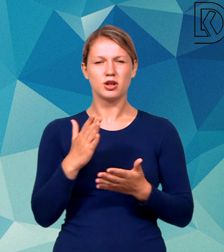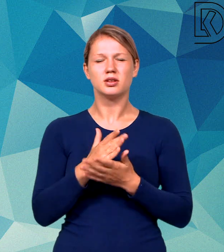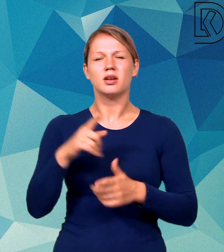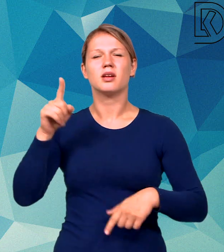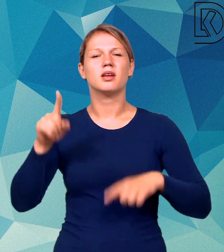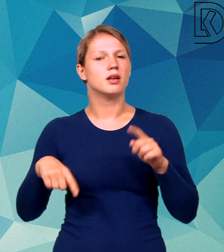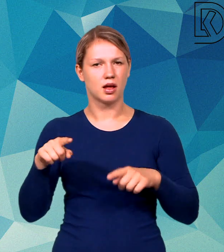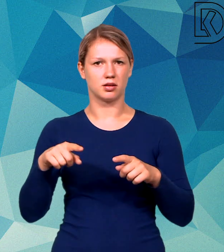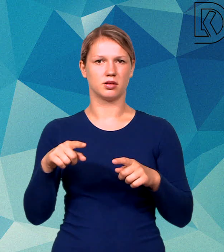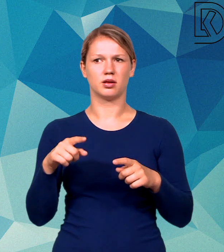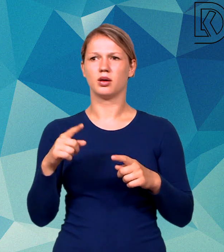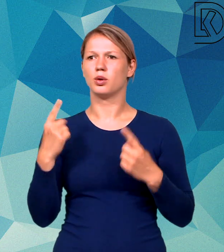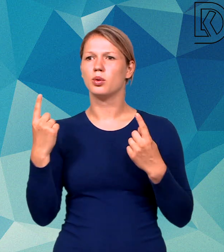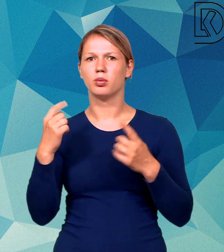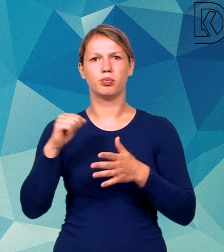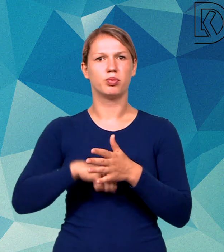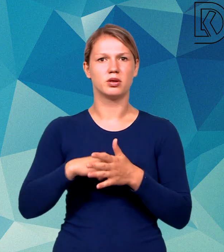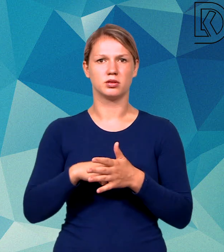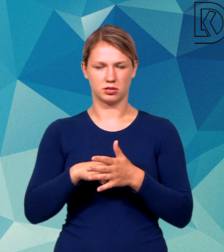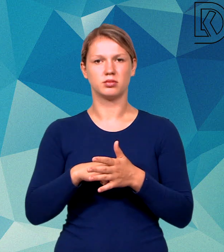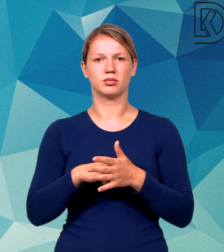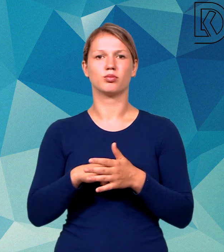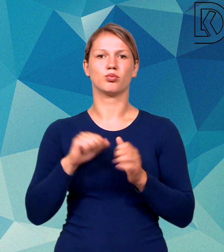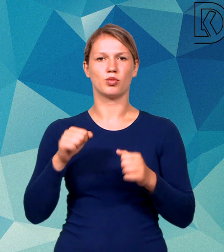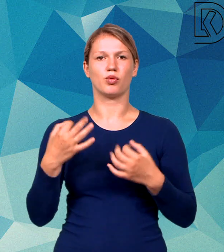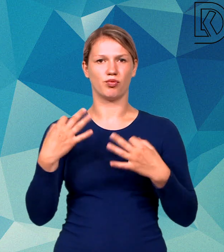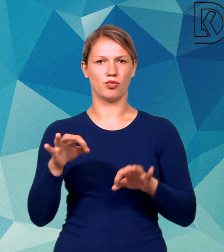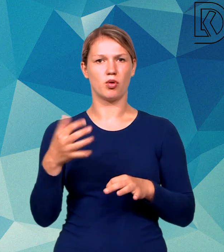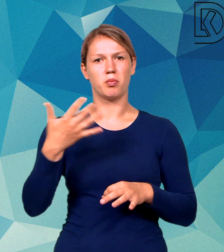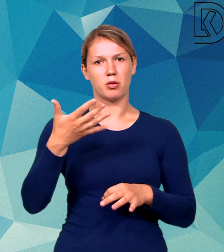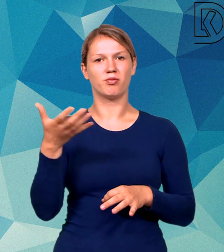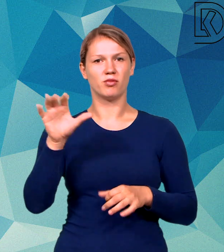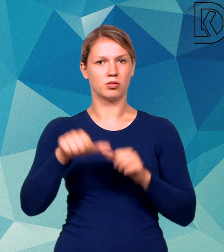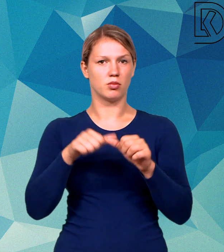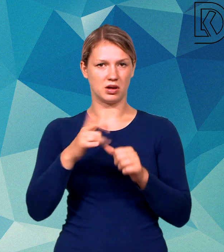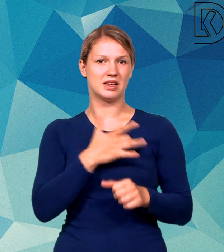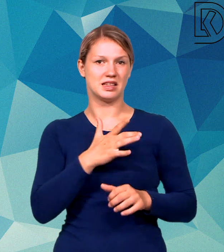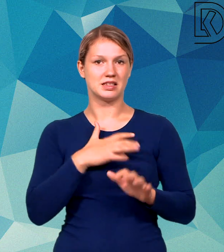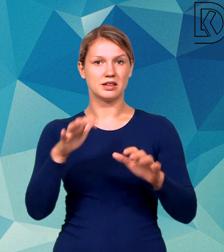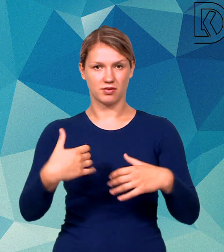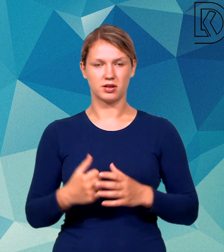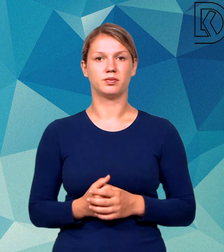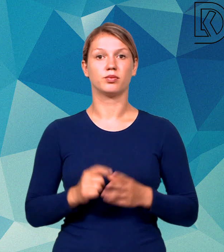Retais ir išimtiniais atvejais leidžiama įsivaikinti ir vyresniems, nei 50-ties metų asmenims.